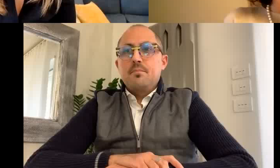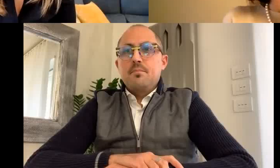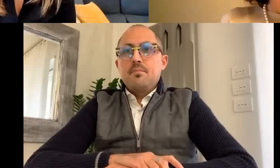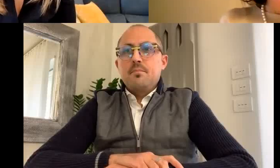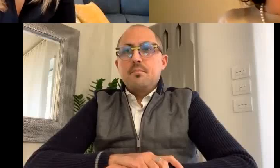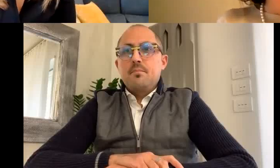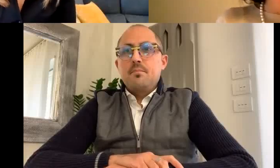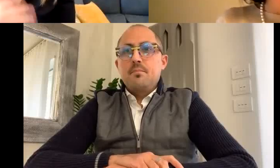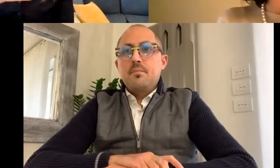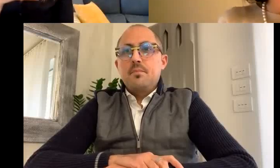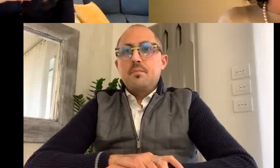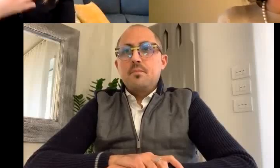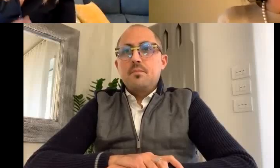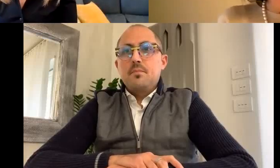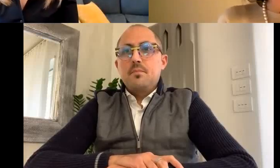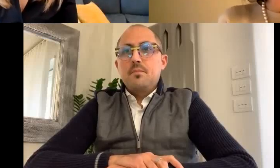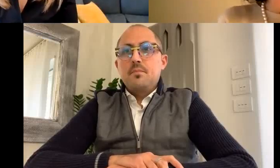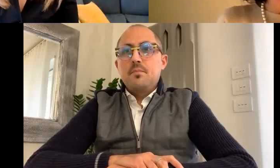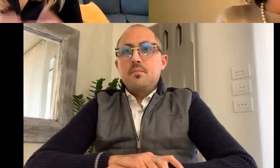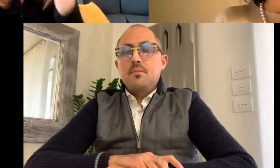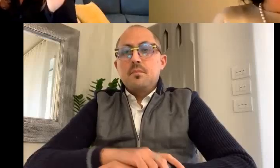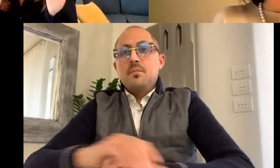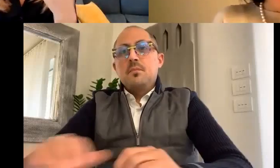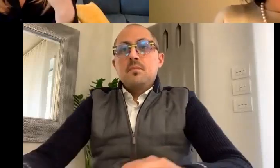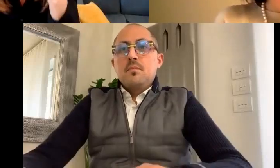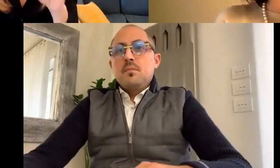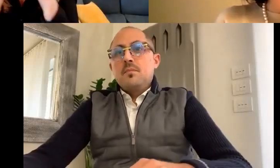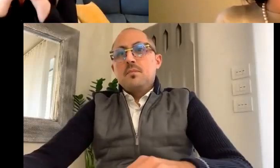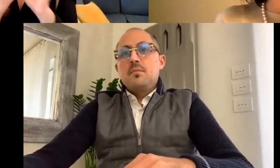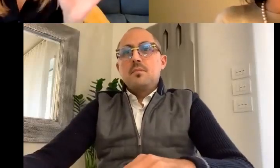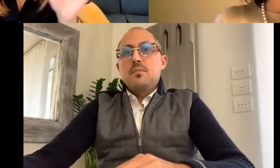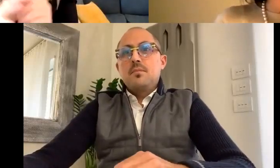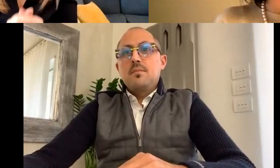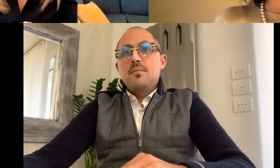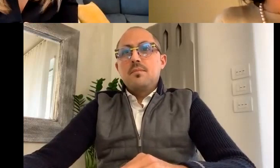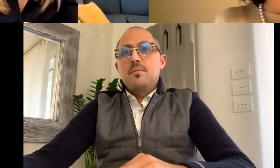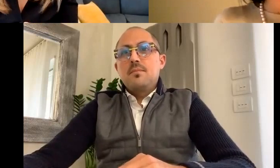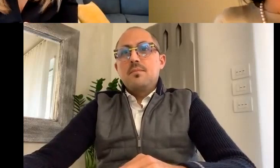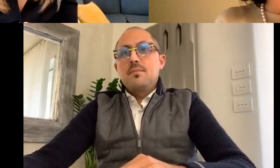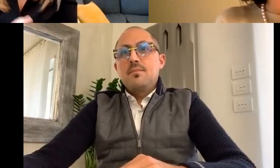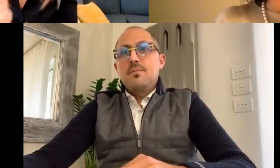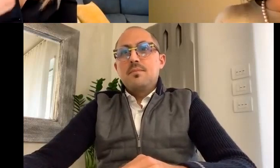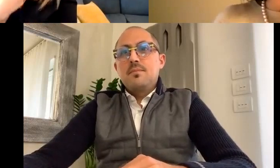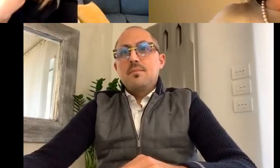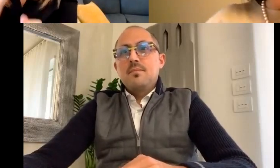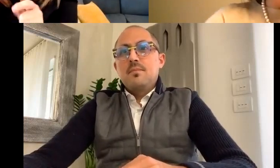Grazie per la disponibilità, avrei tre domande da farle visto che con